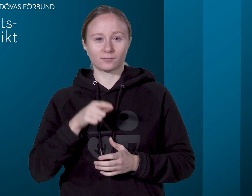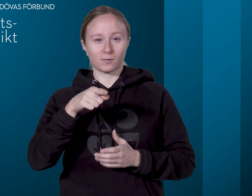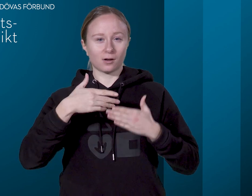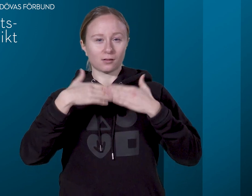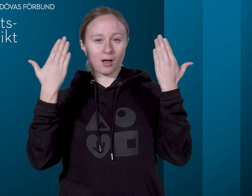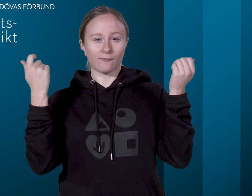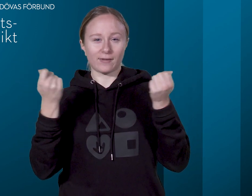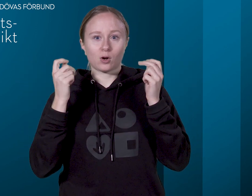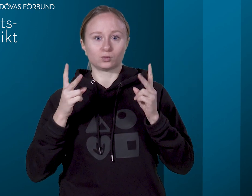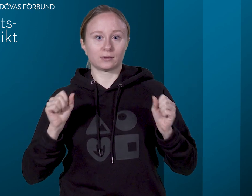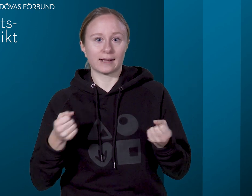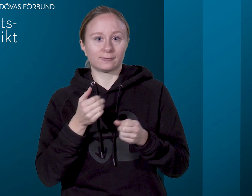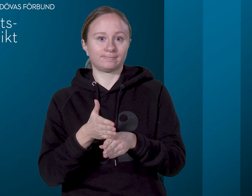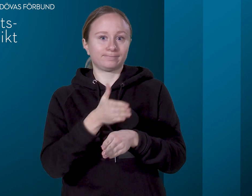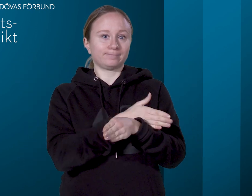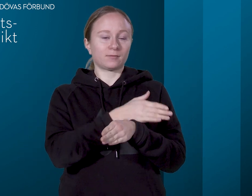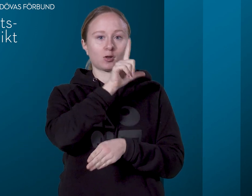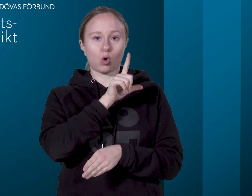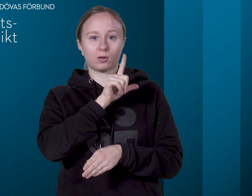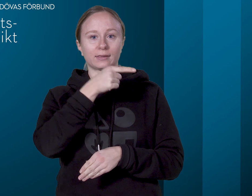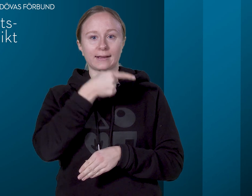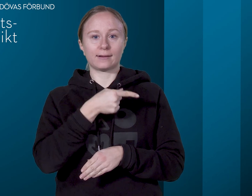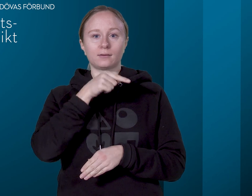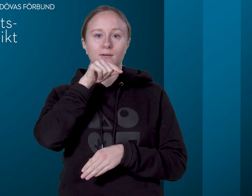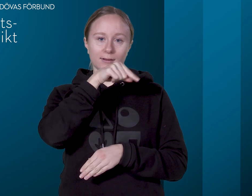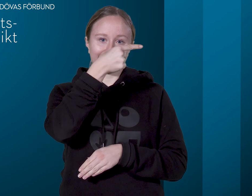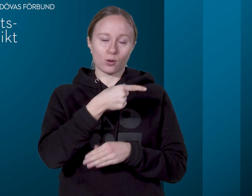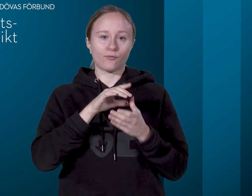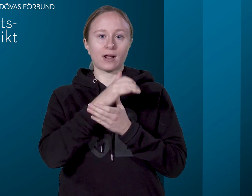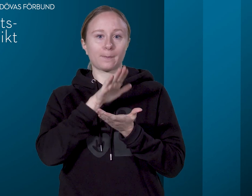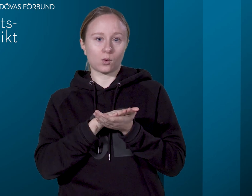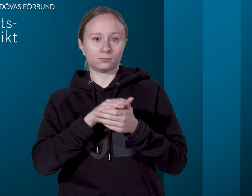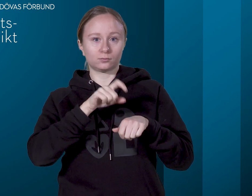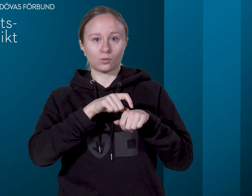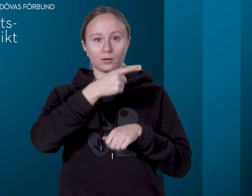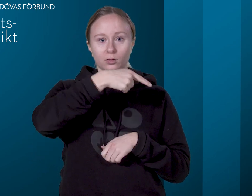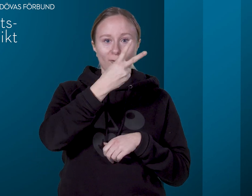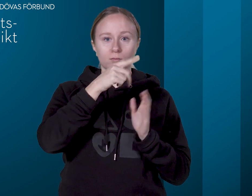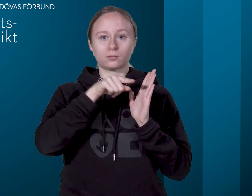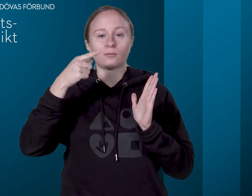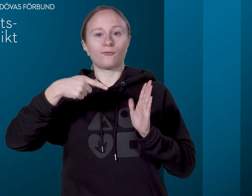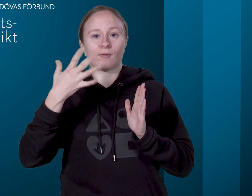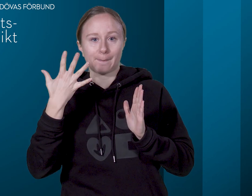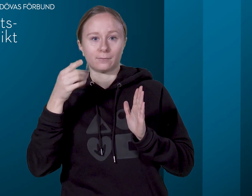Dagen firas också i förväg lördagen den 10 februari klockan 12.00–15.00 -